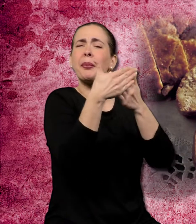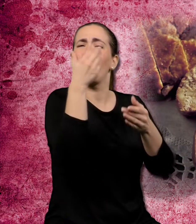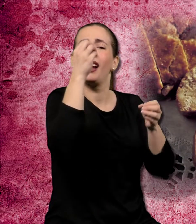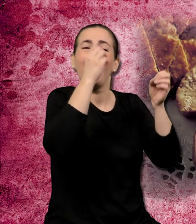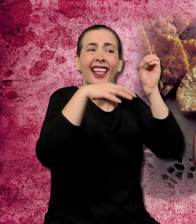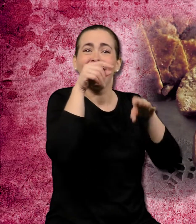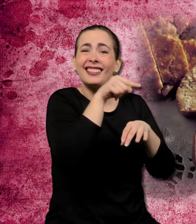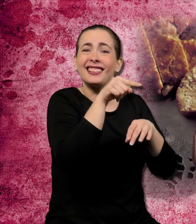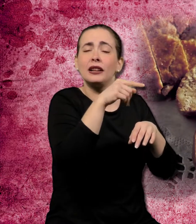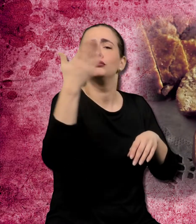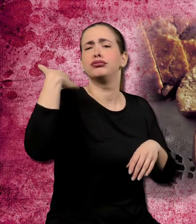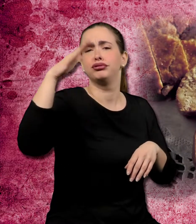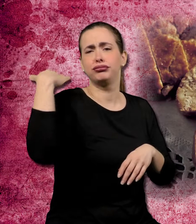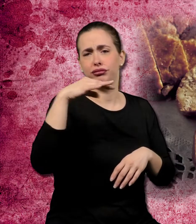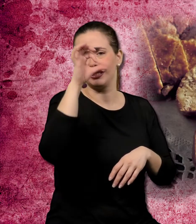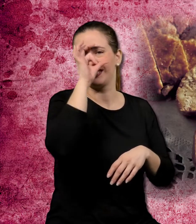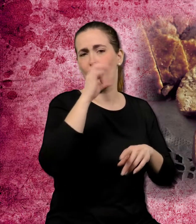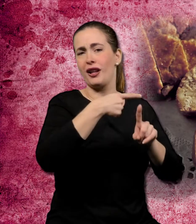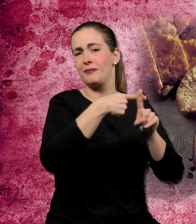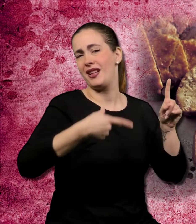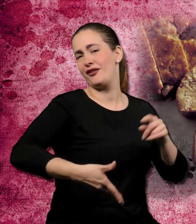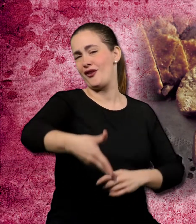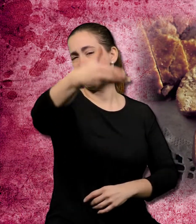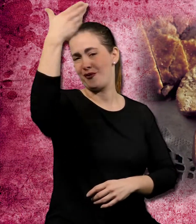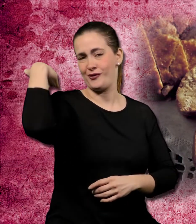Les primeres receptes de carquinyolis són de fa un segle i mig.